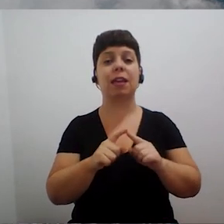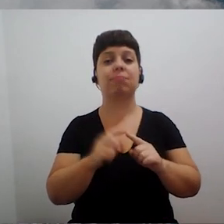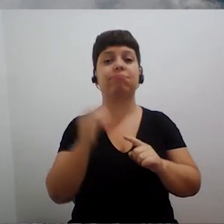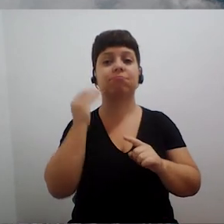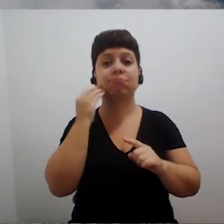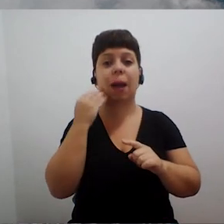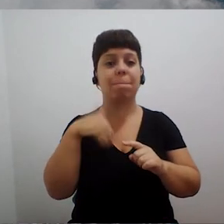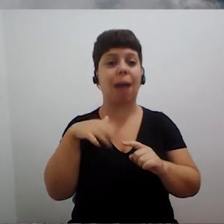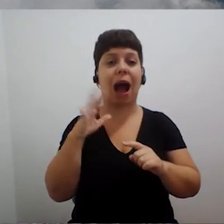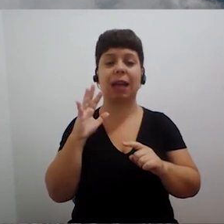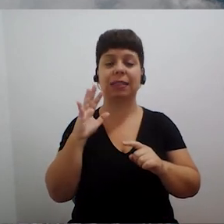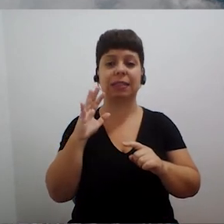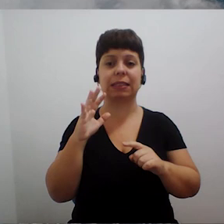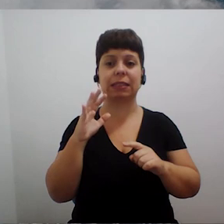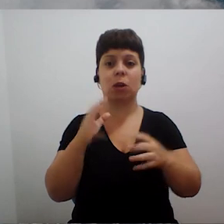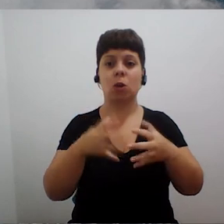na sua abrangência Universal.